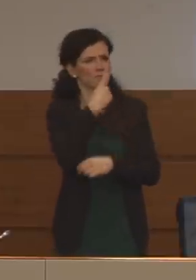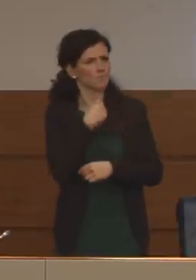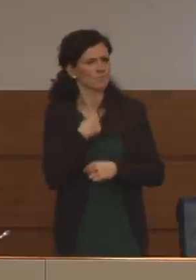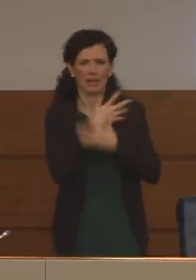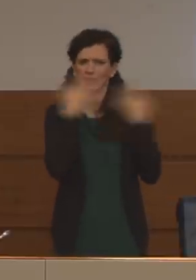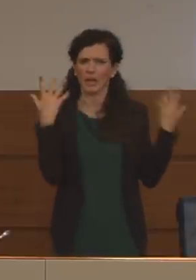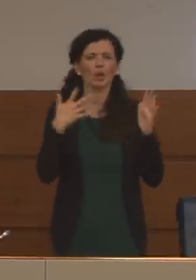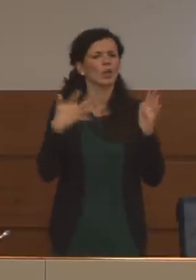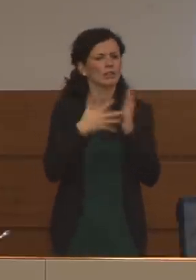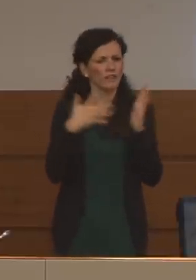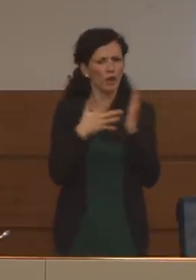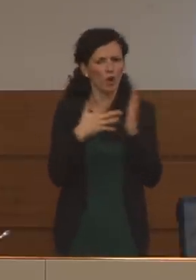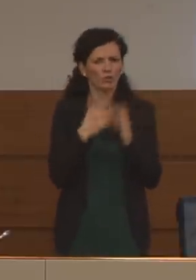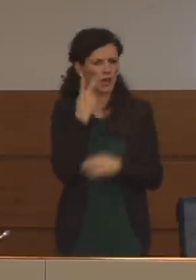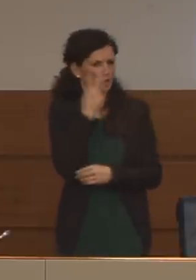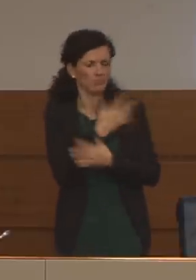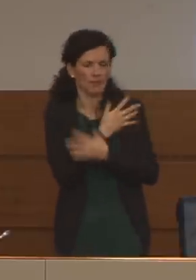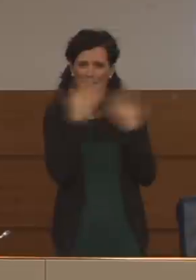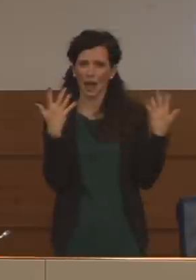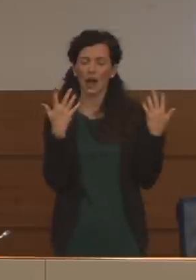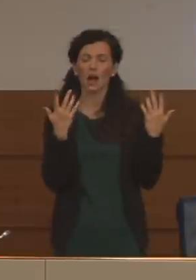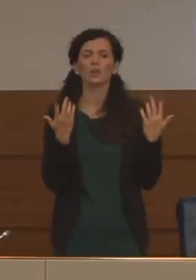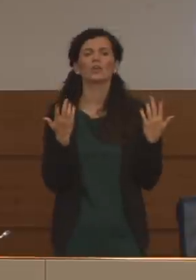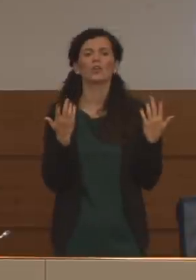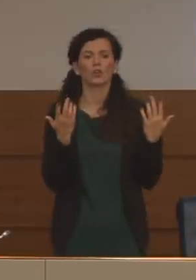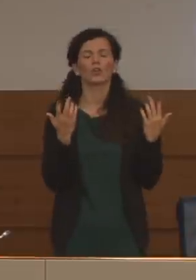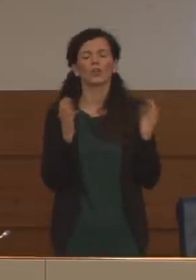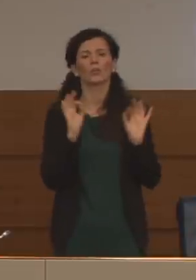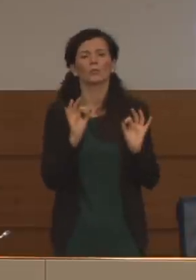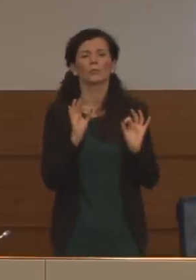anche note, in particolare per quanto riguarda le apparecchiature come